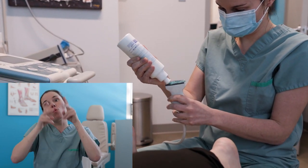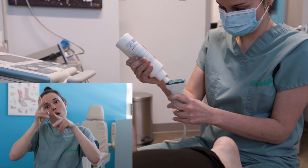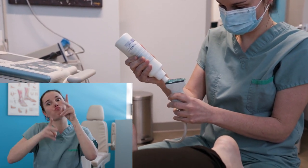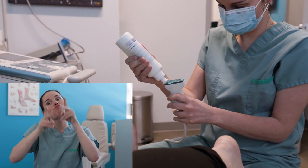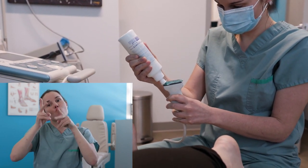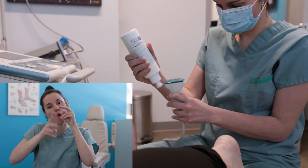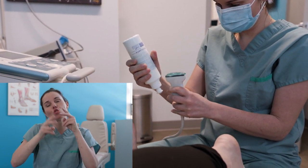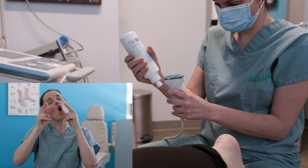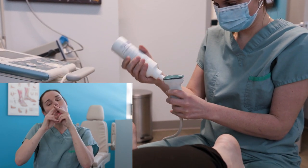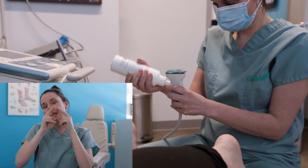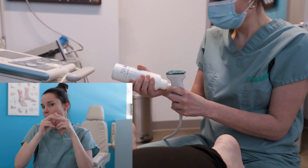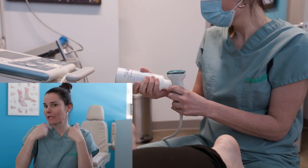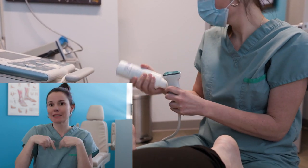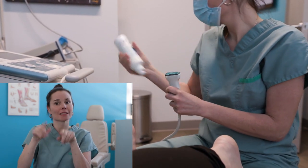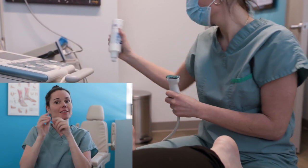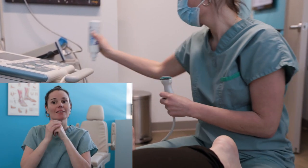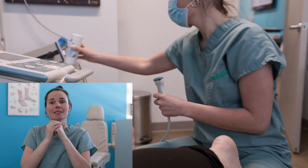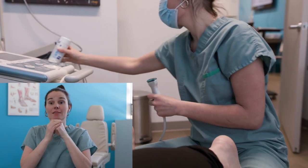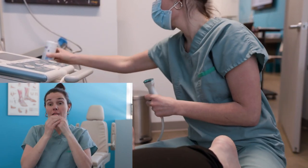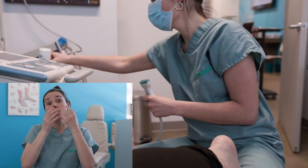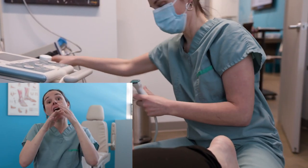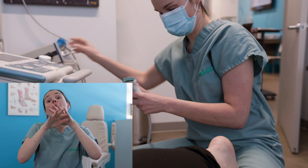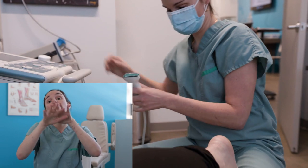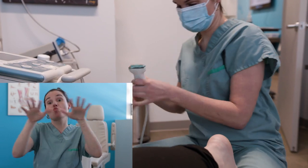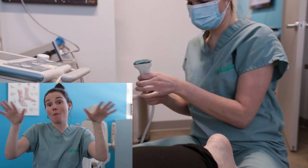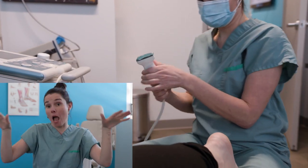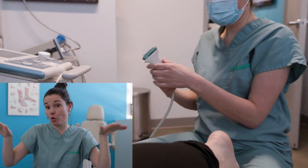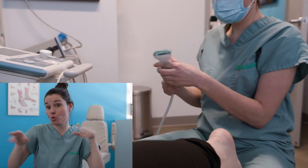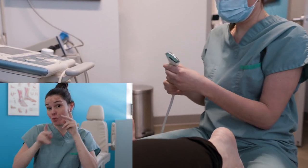où il y a beaucoup, beaucoup de monde qui se connaisse.